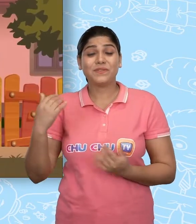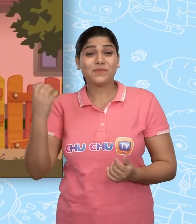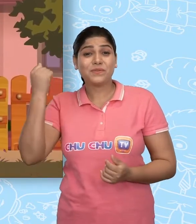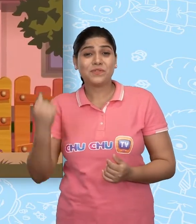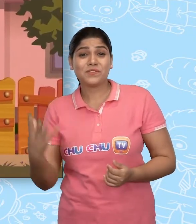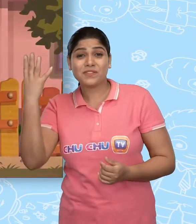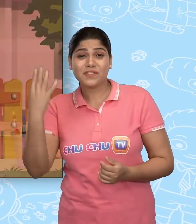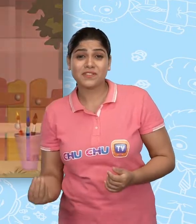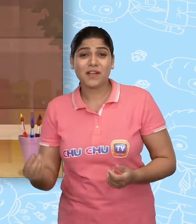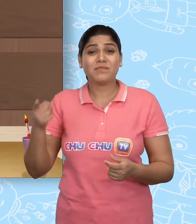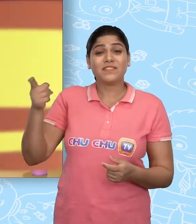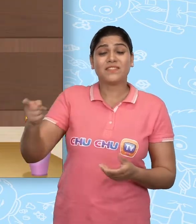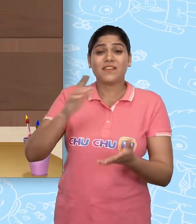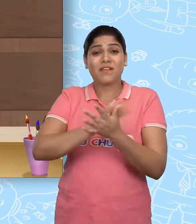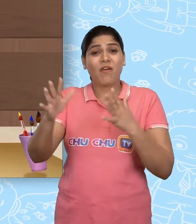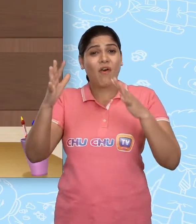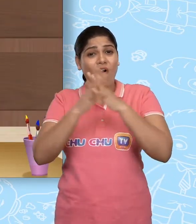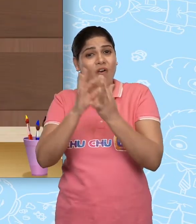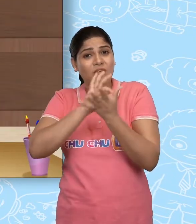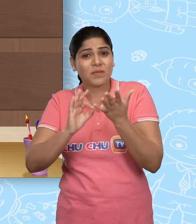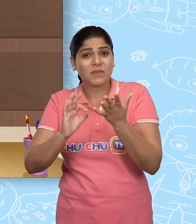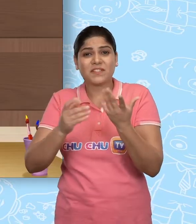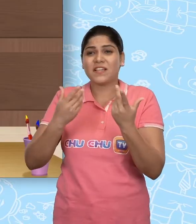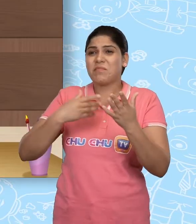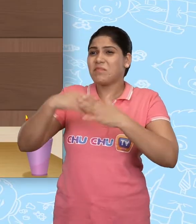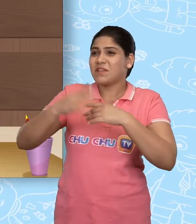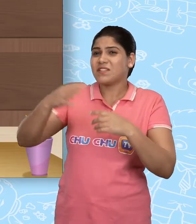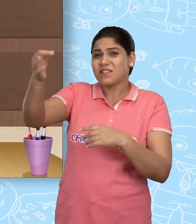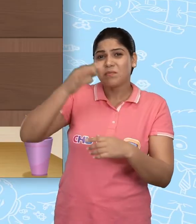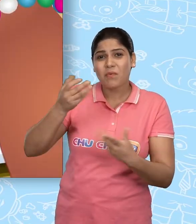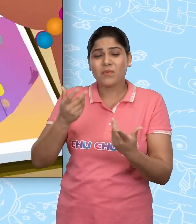उस शाम Chika ने अपना homework बिना किसी के कहे पूरा कर लिया